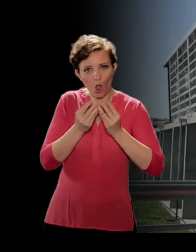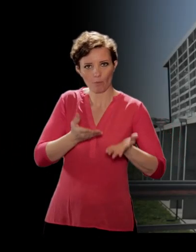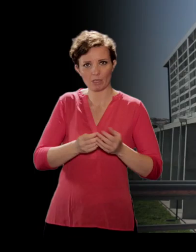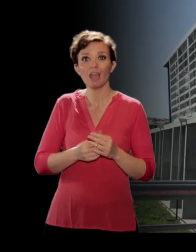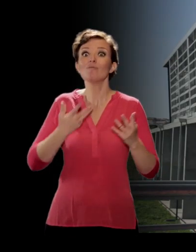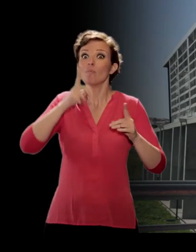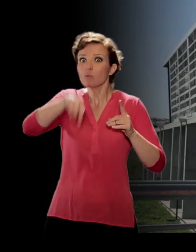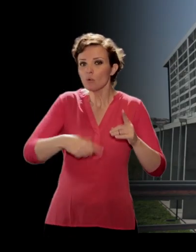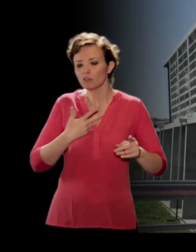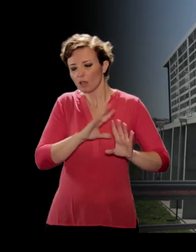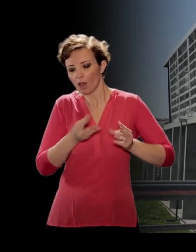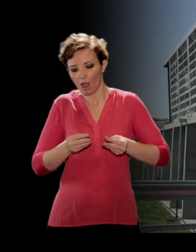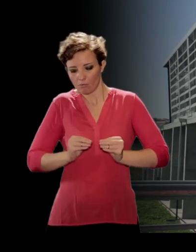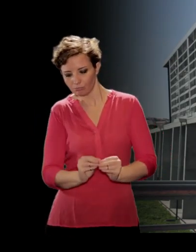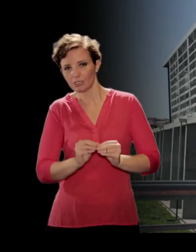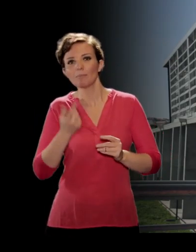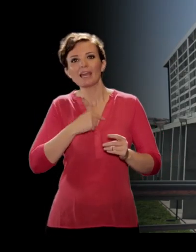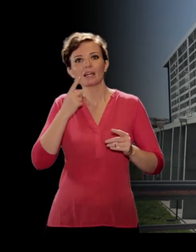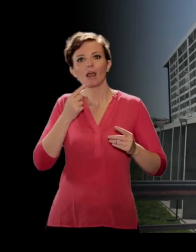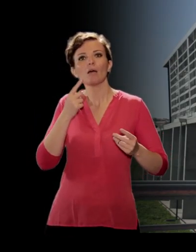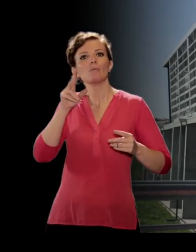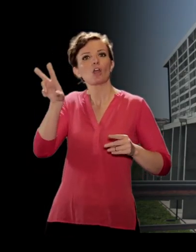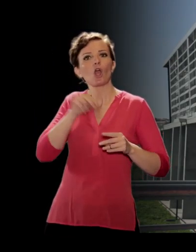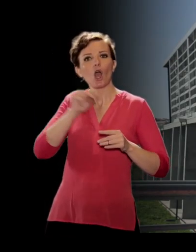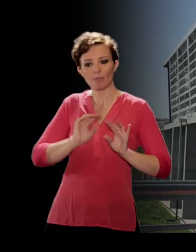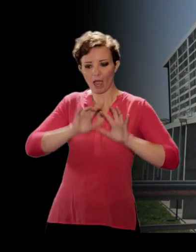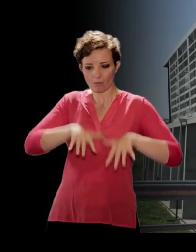C'era anche un dispositivo per produrre il moto ondoso artificiale